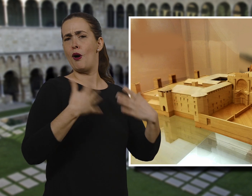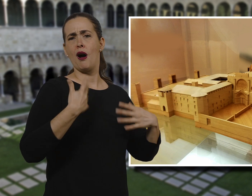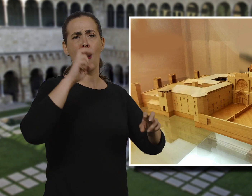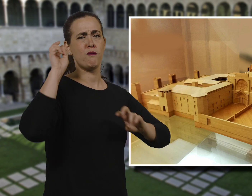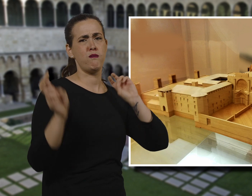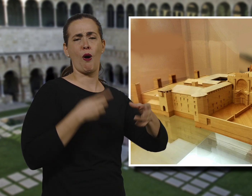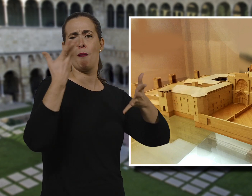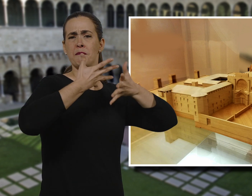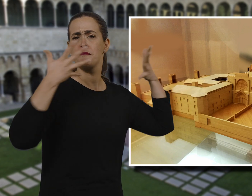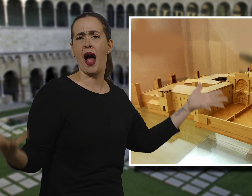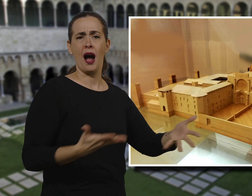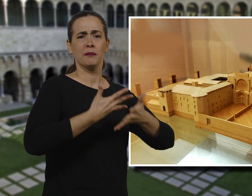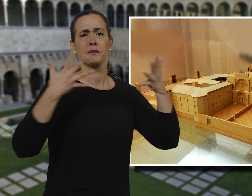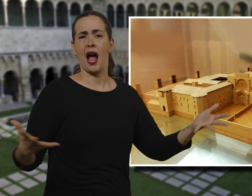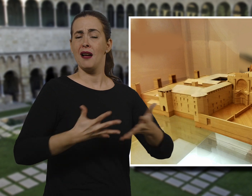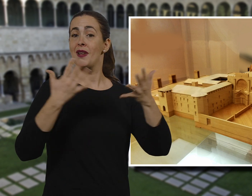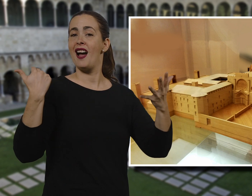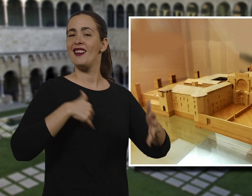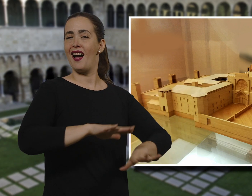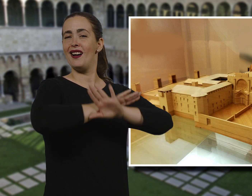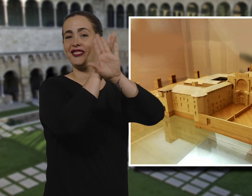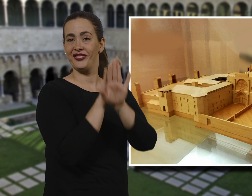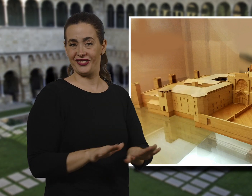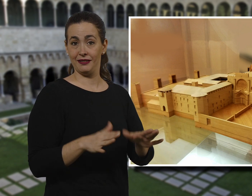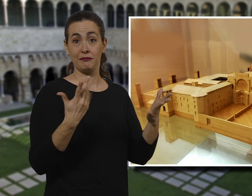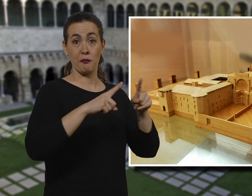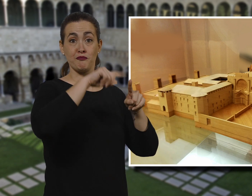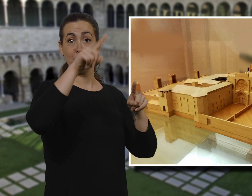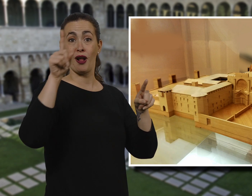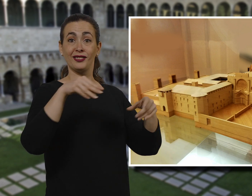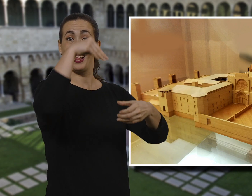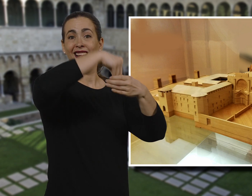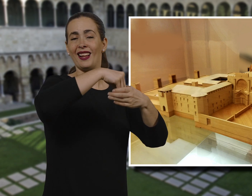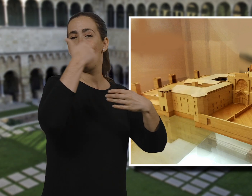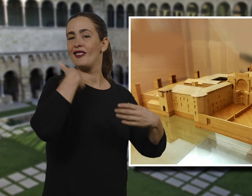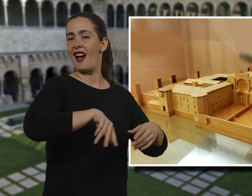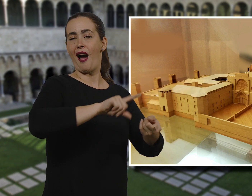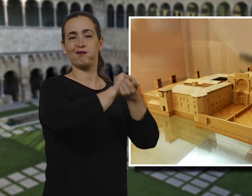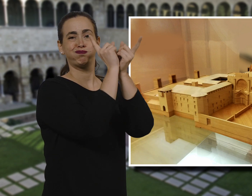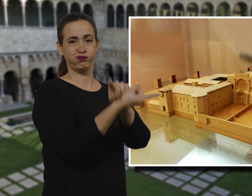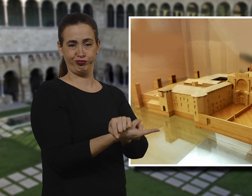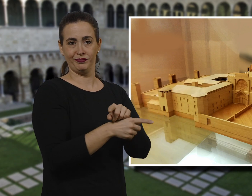Acabada l’època de les grans ampliacions, el monestir es transforma interiorment.